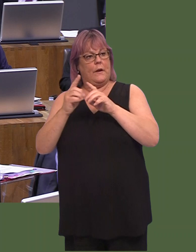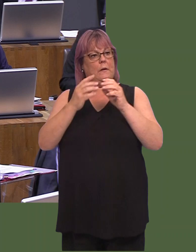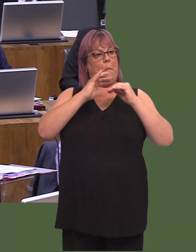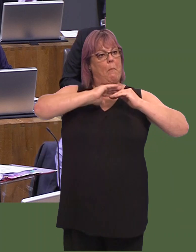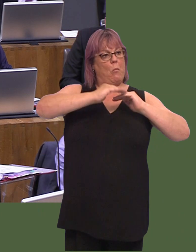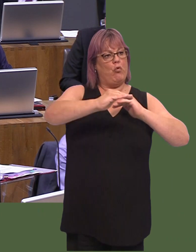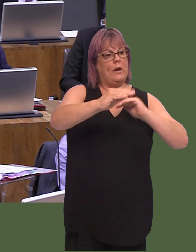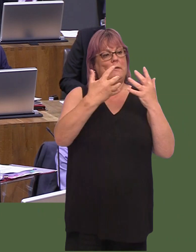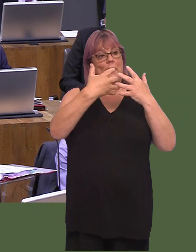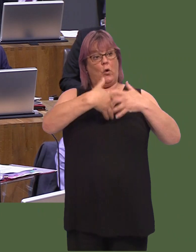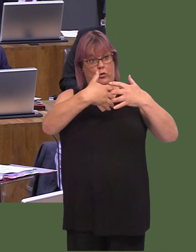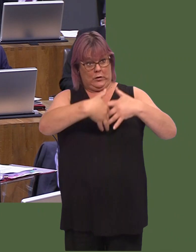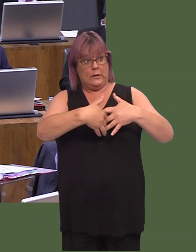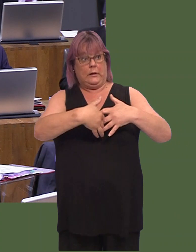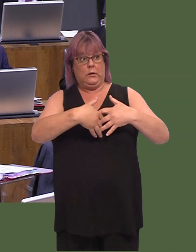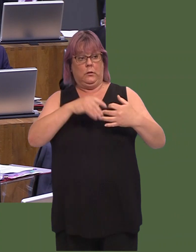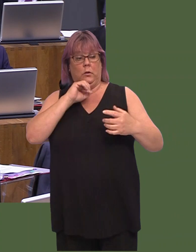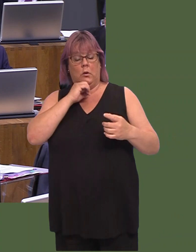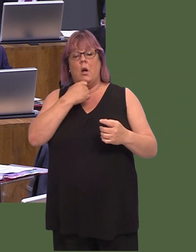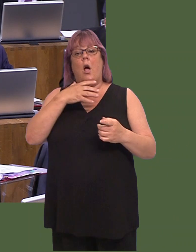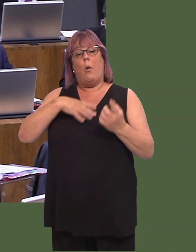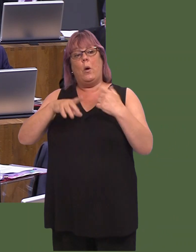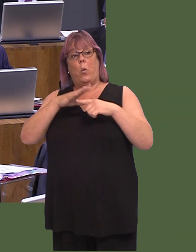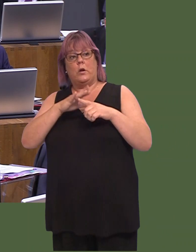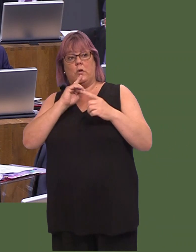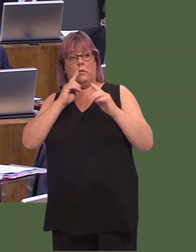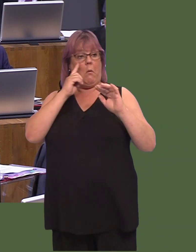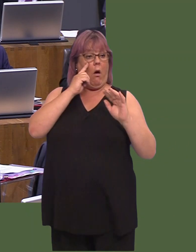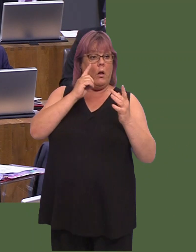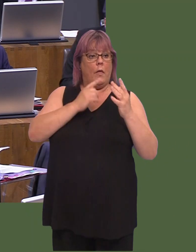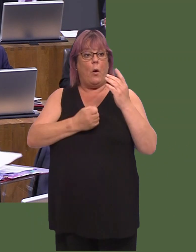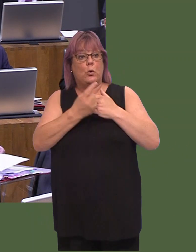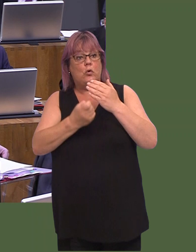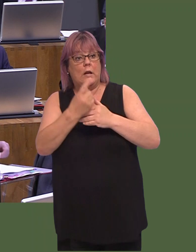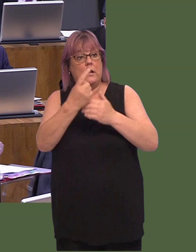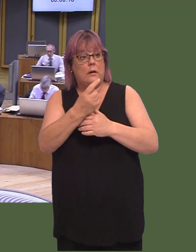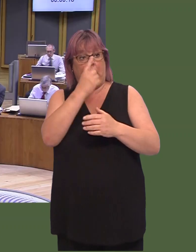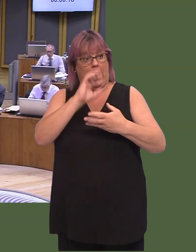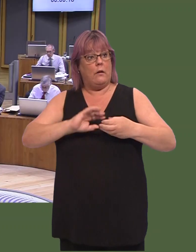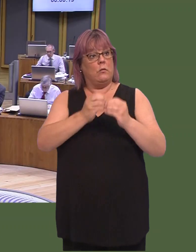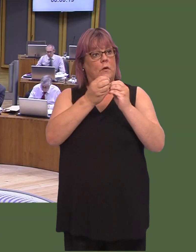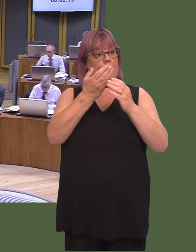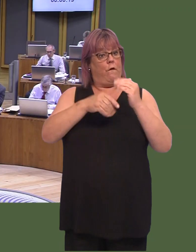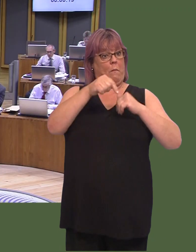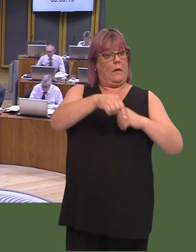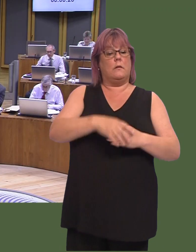ac fe fyddwn niín parhau i weithio i wiredduír cyfleoedd syín gysylltiedig ‚ír sector hwn. Simon Thomas AM: Diolch i'r Prif Weinidog.